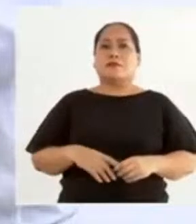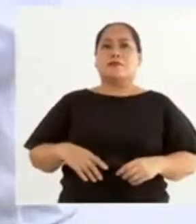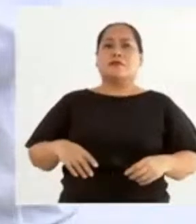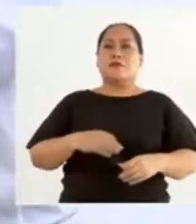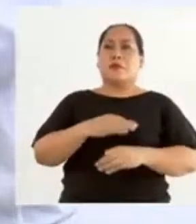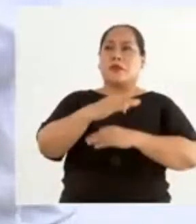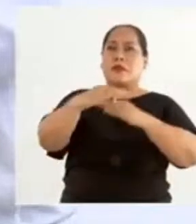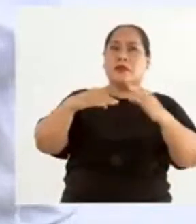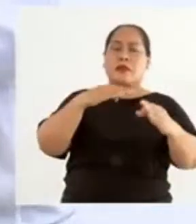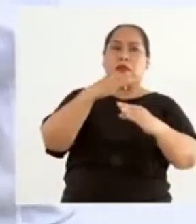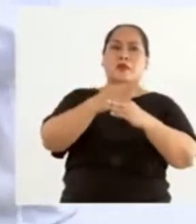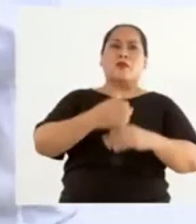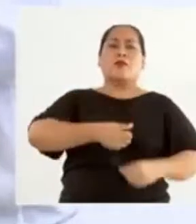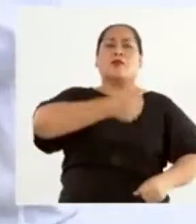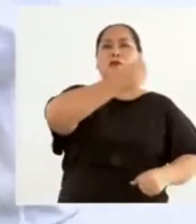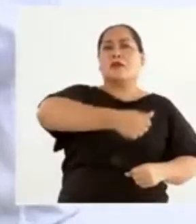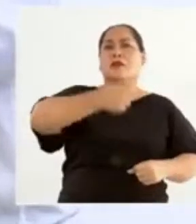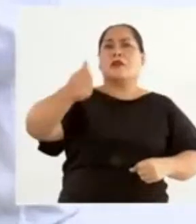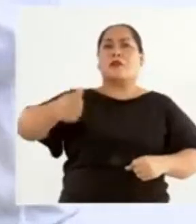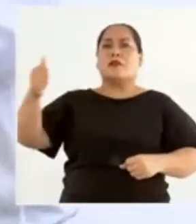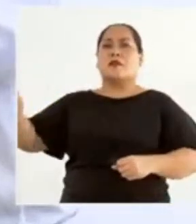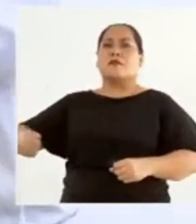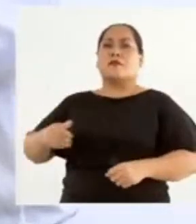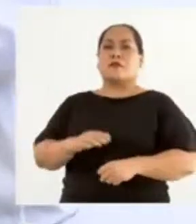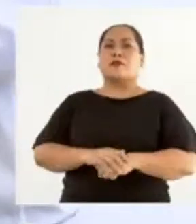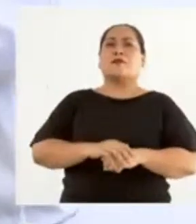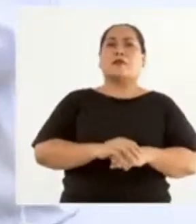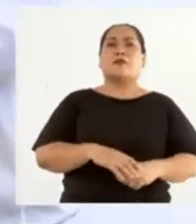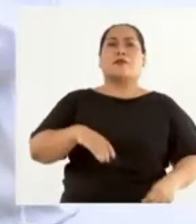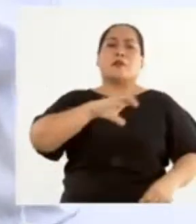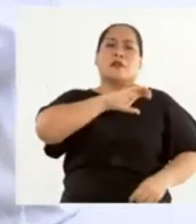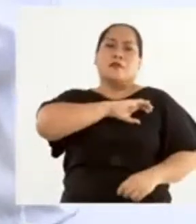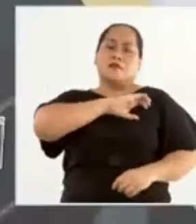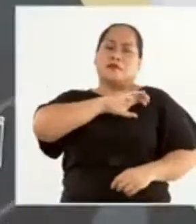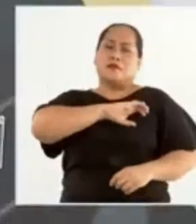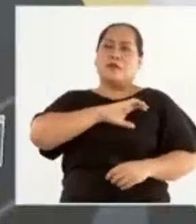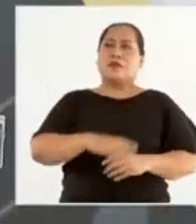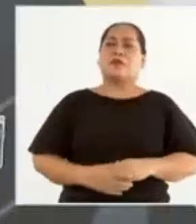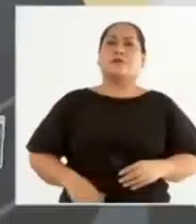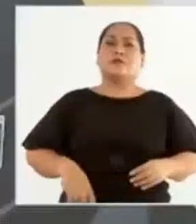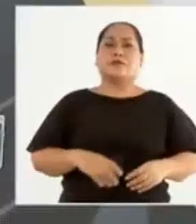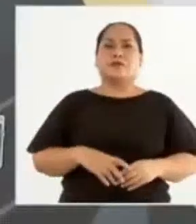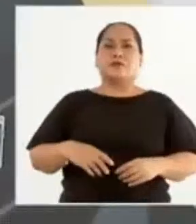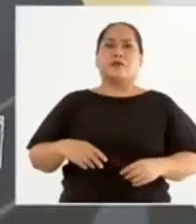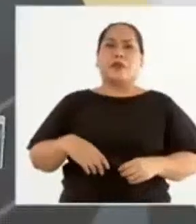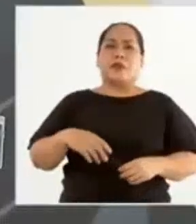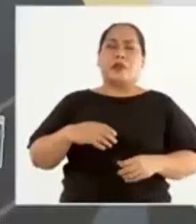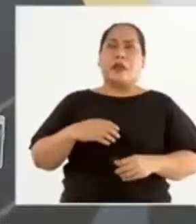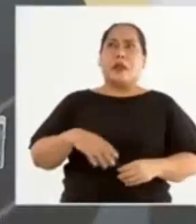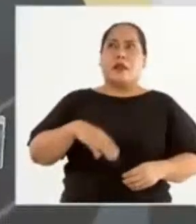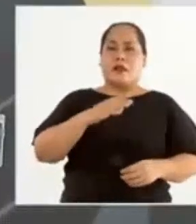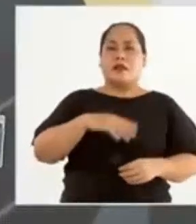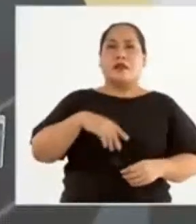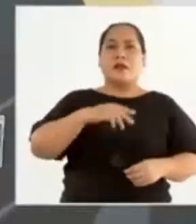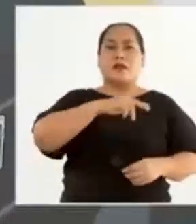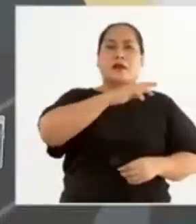coordinación para la paz y seguridad de Tabasco. a las y los presidentes municipales, a las y los